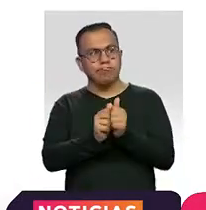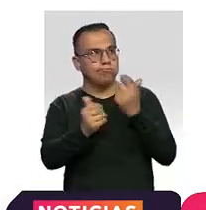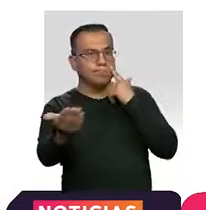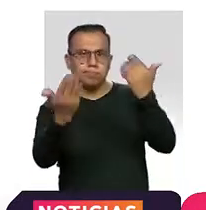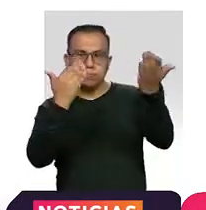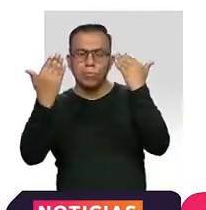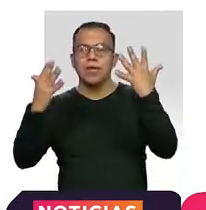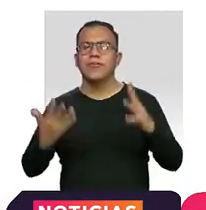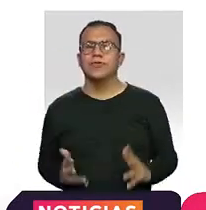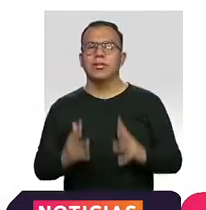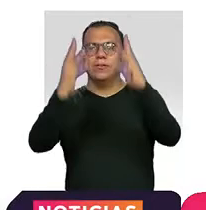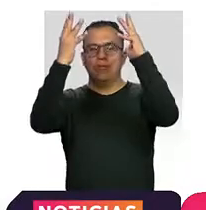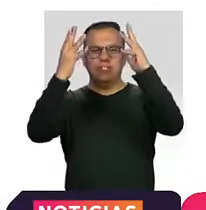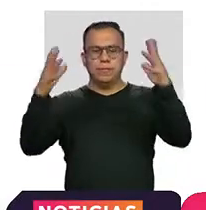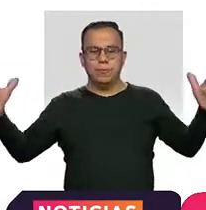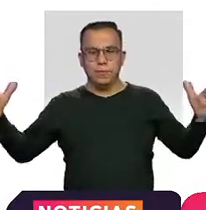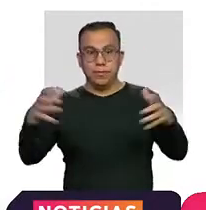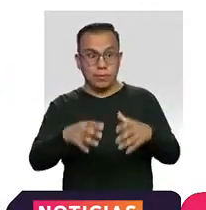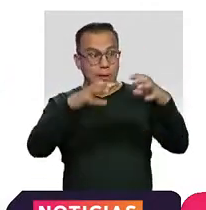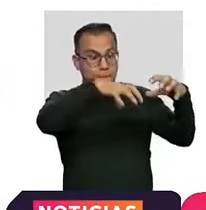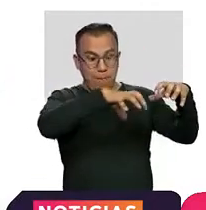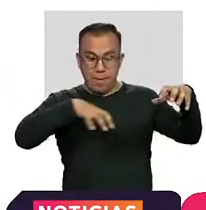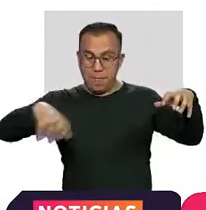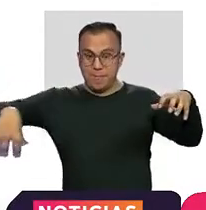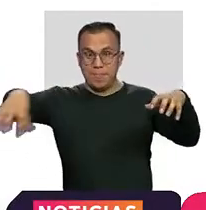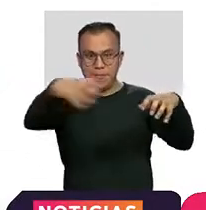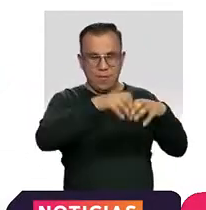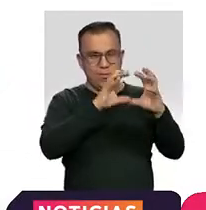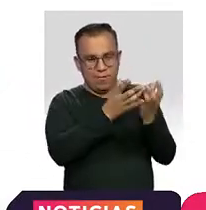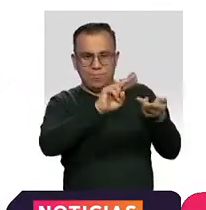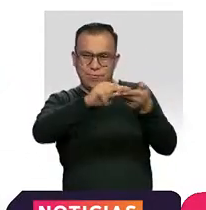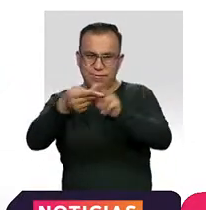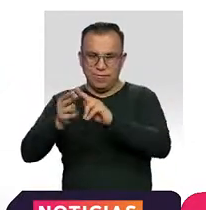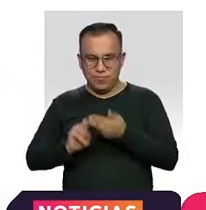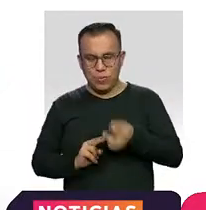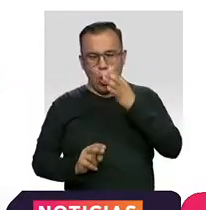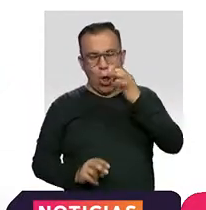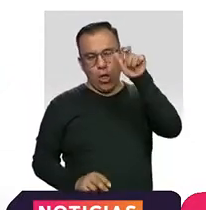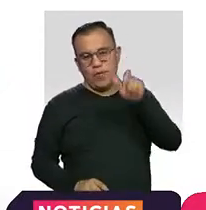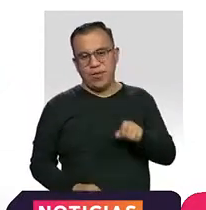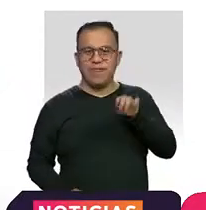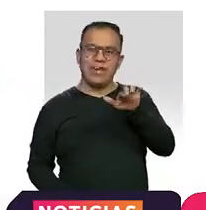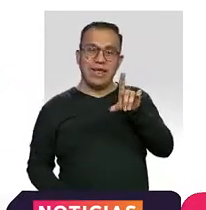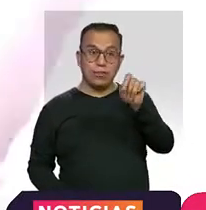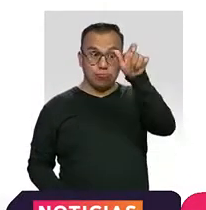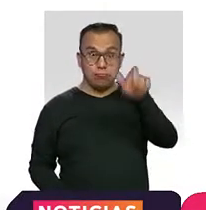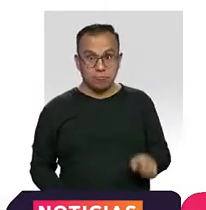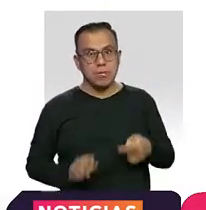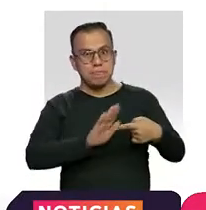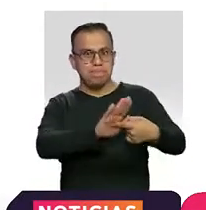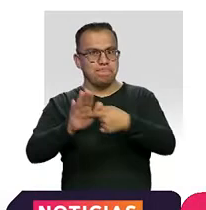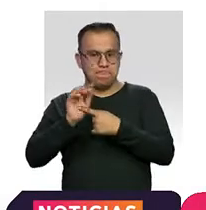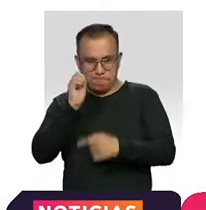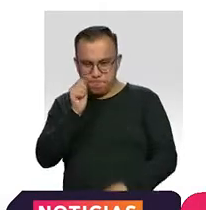NOCIVAS QUE SE VA HACER EL VENTILADOR EN EL QUE LA ARTISTA COLOMBIANO CONTEMPORáNEO VA